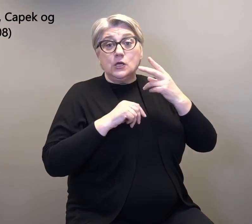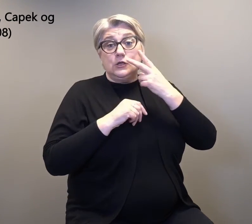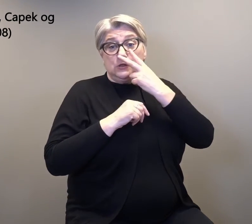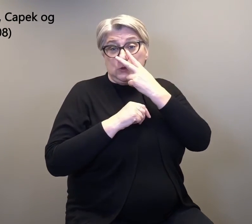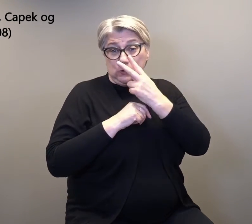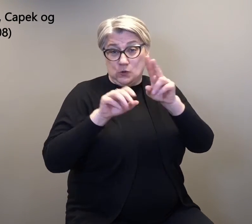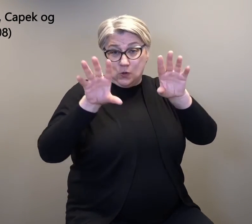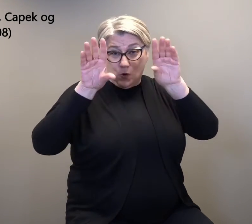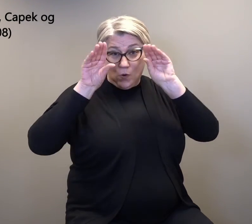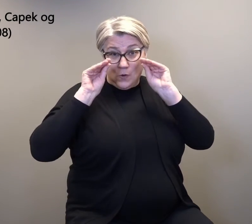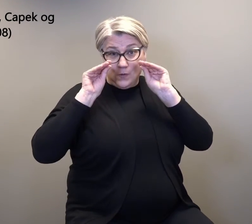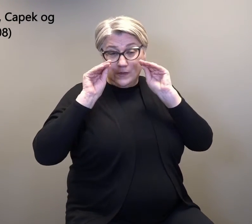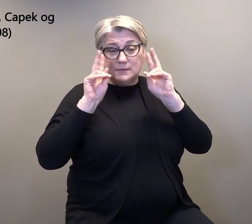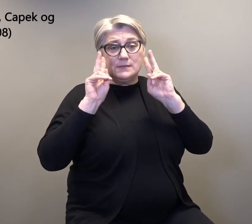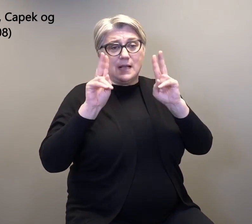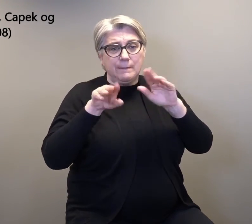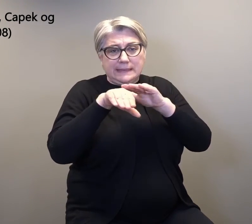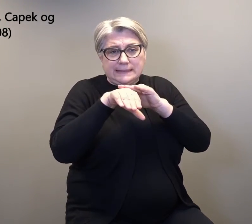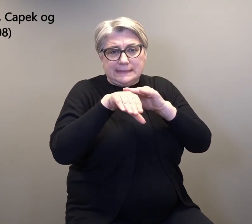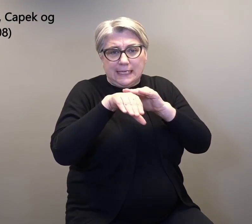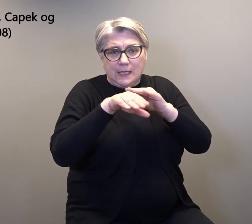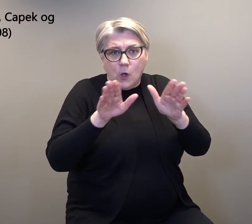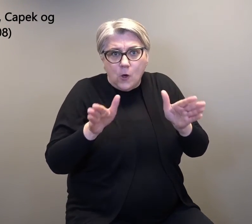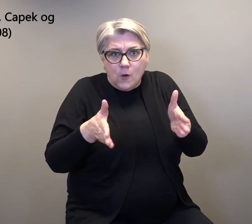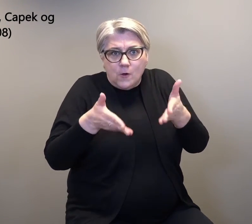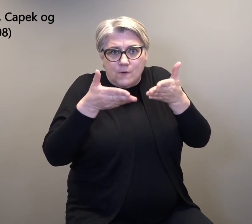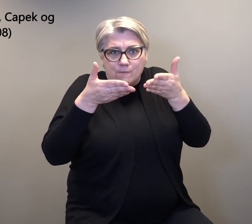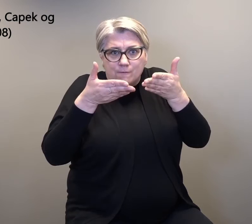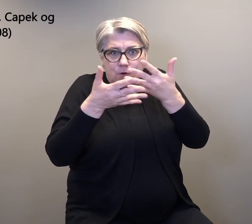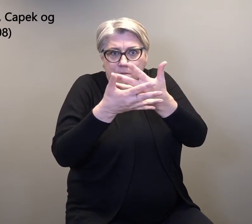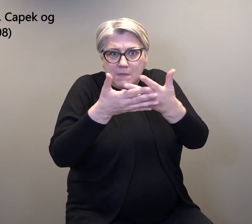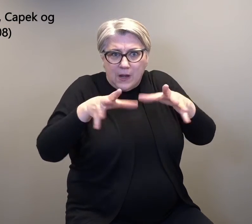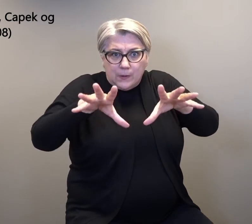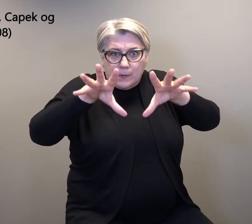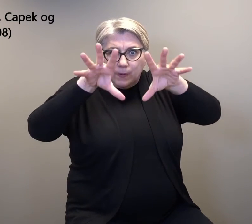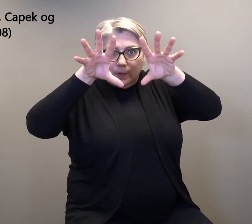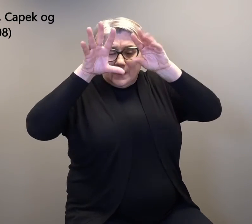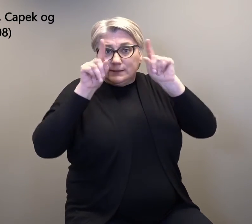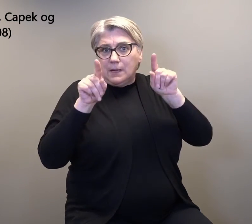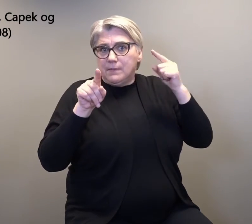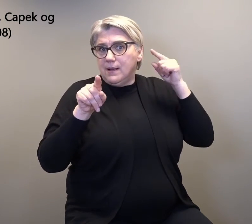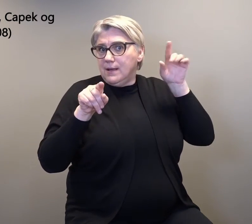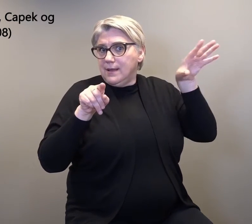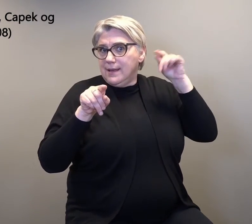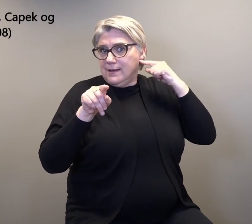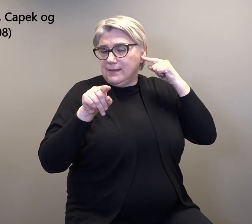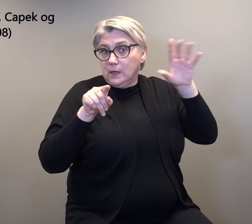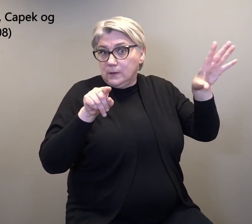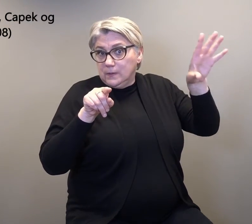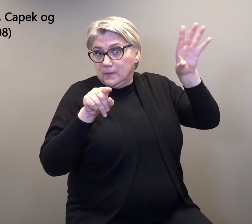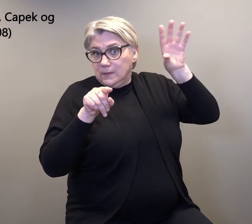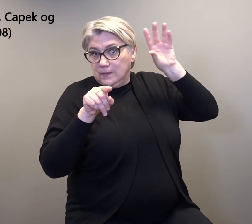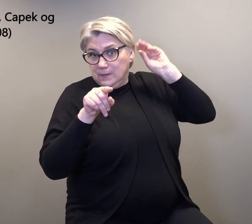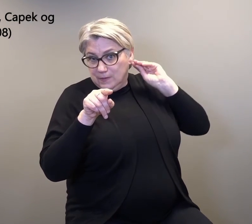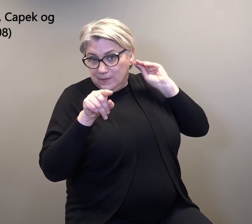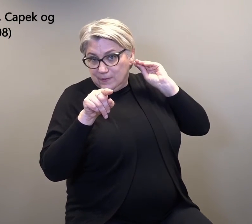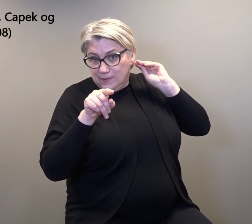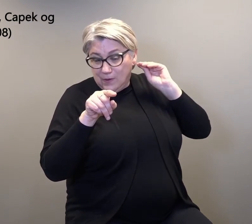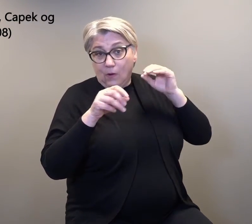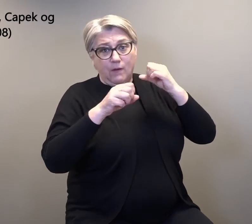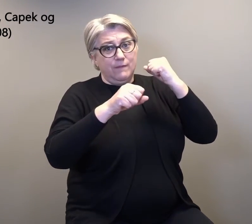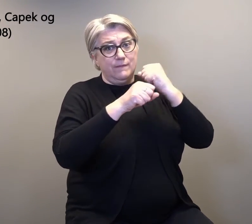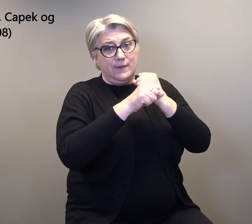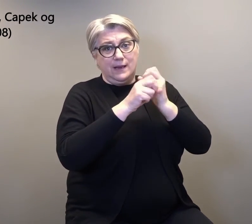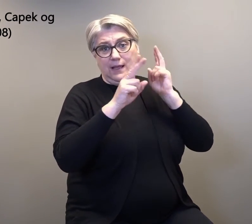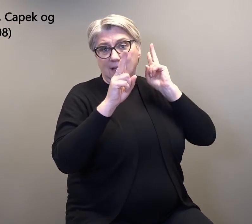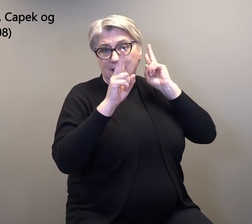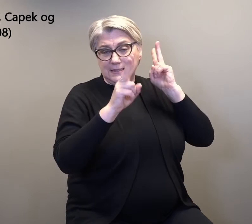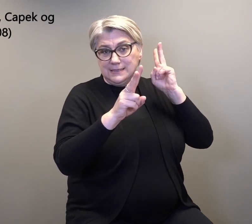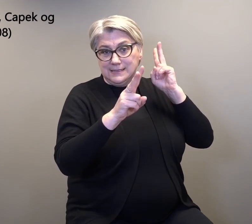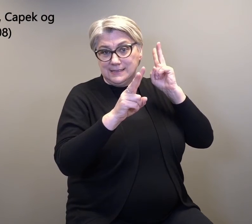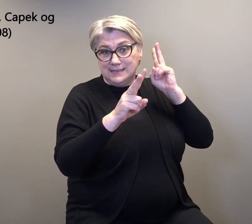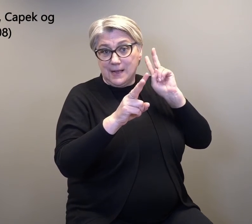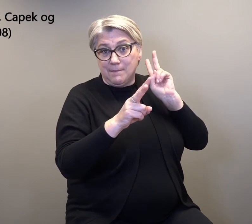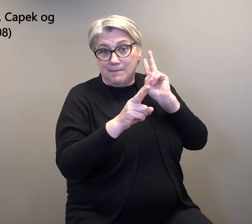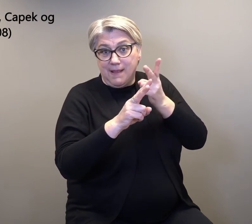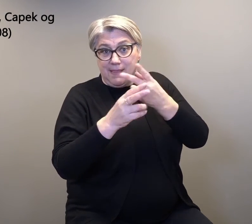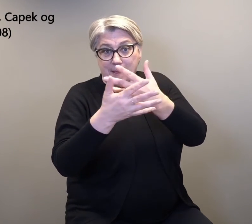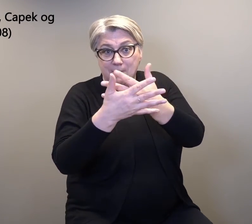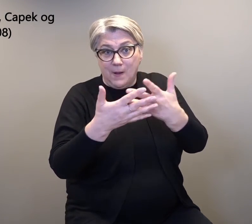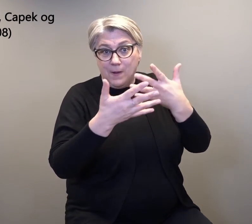Sjón er sama skynörvun í máli eins og heyrn og er unnið með bæði málin,